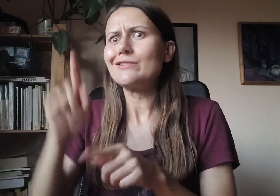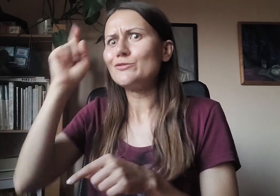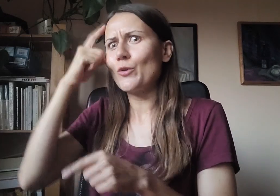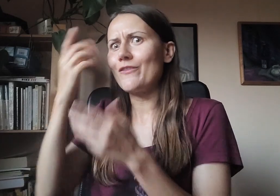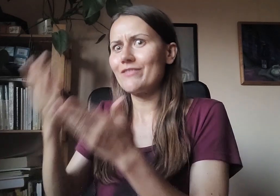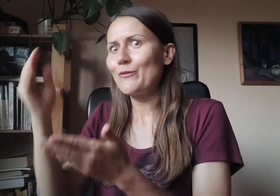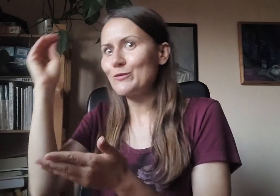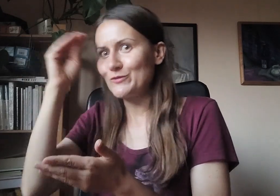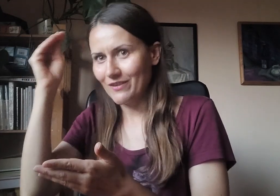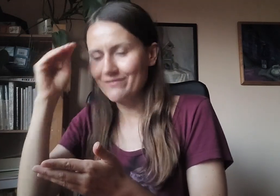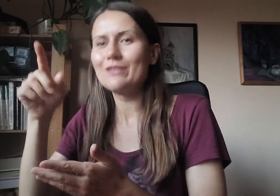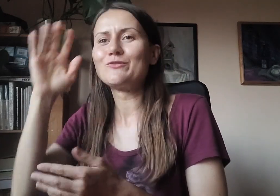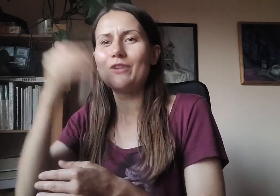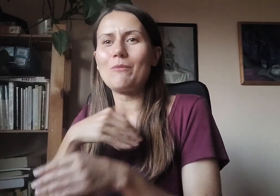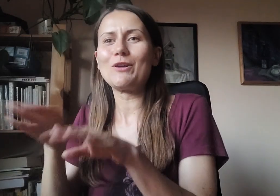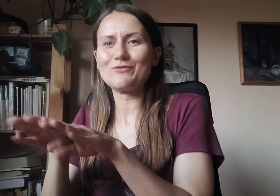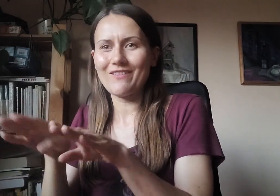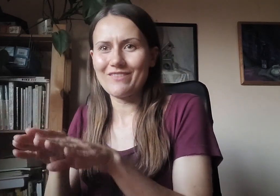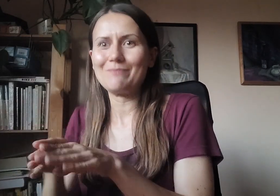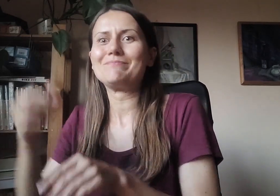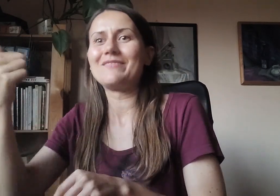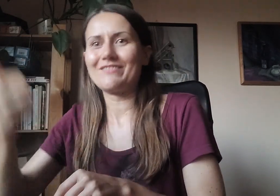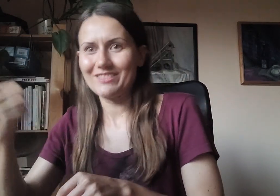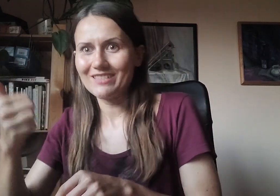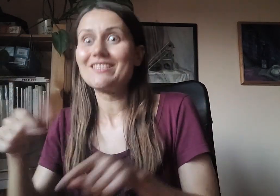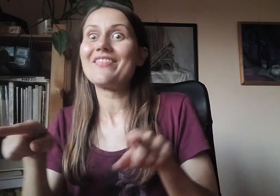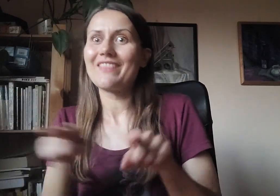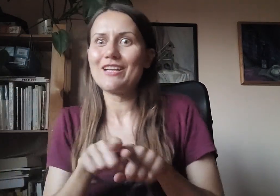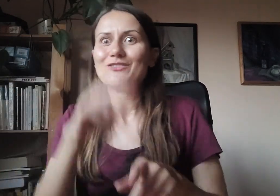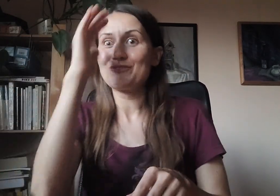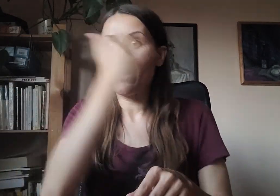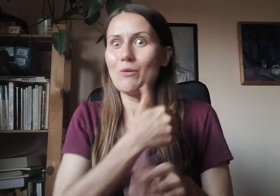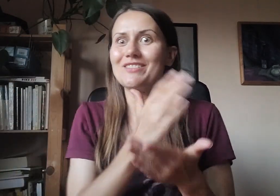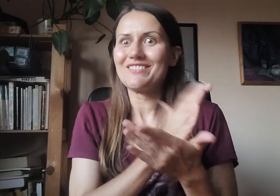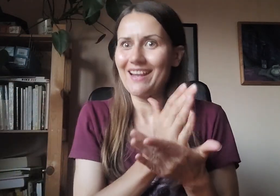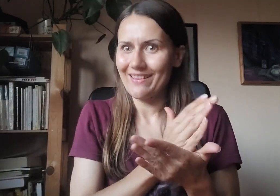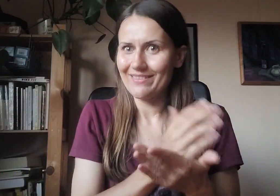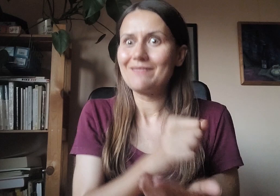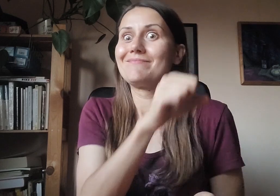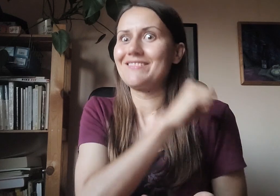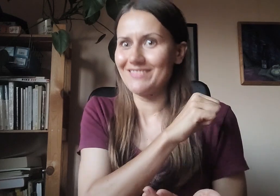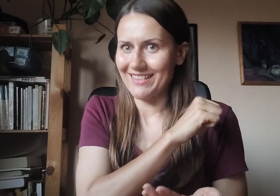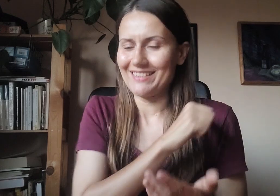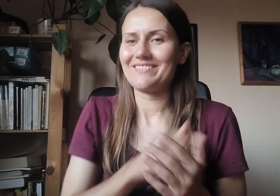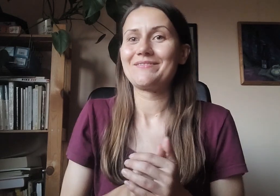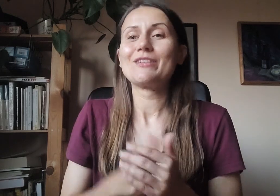Szczególnie dla tych, którzy idą do pierwszej klasy szkoły podstawowej lub szkoły średniej.